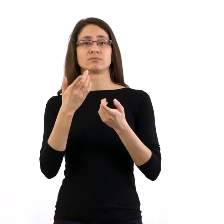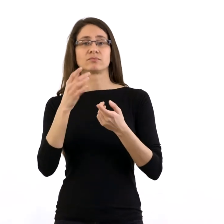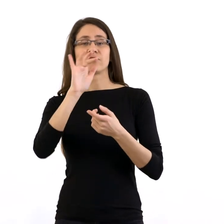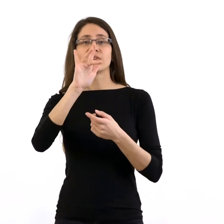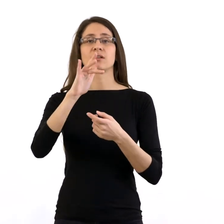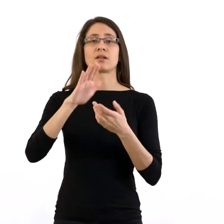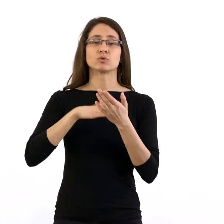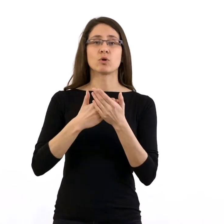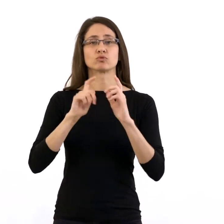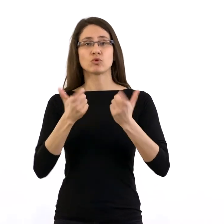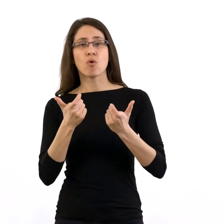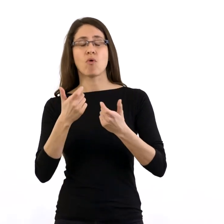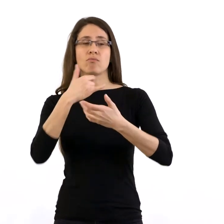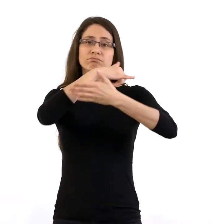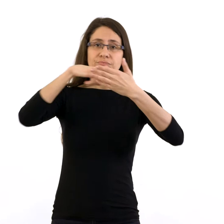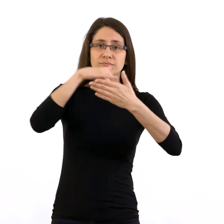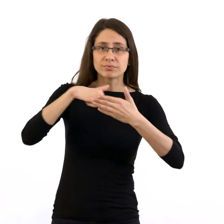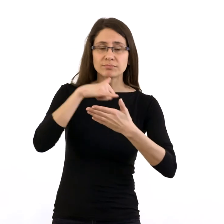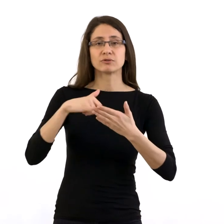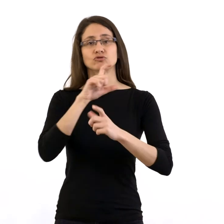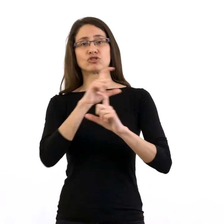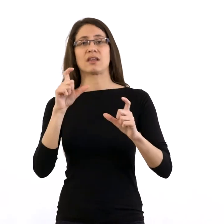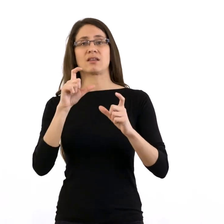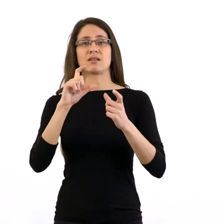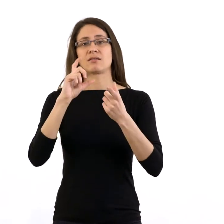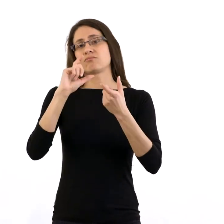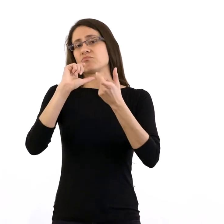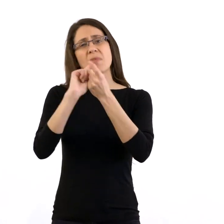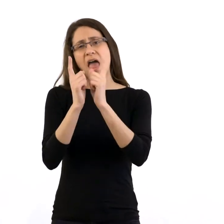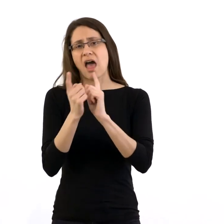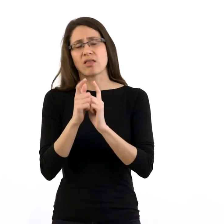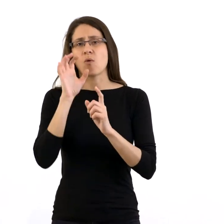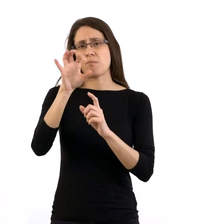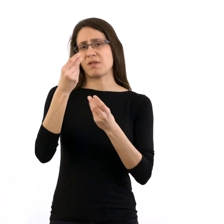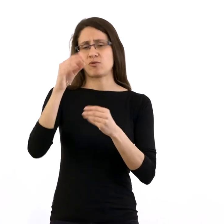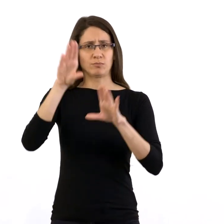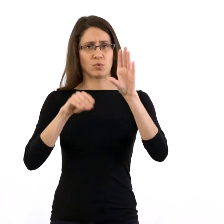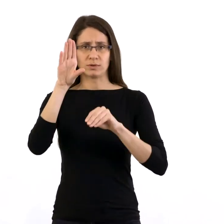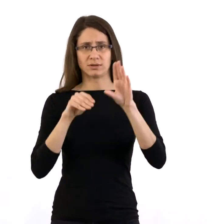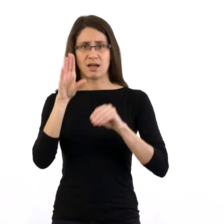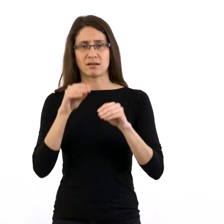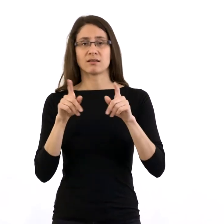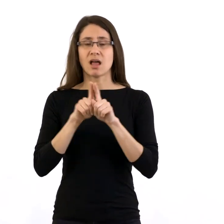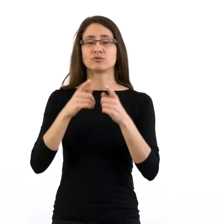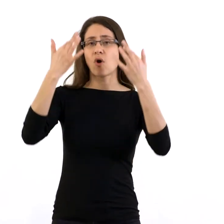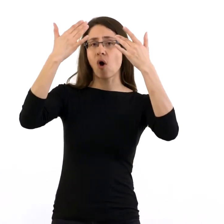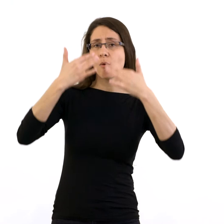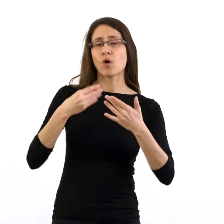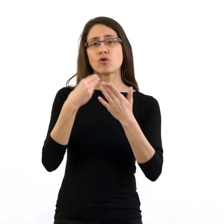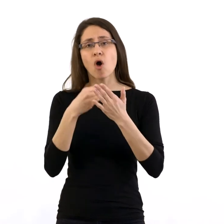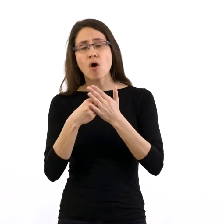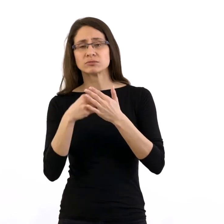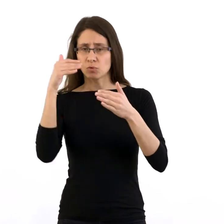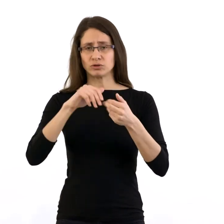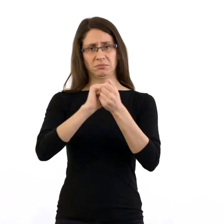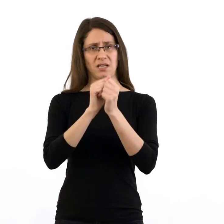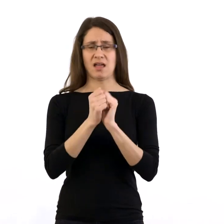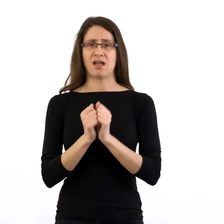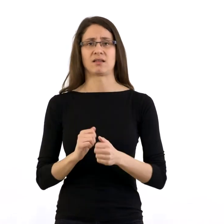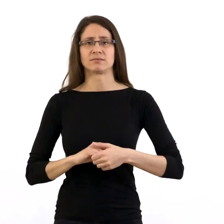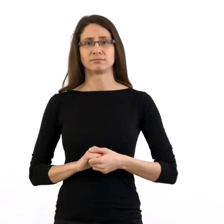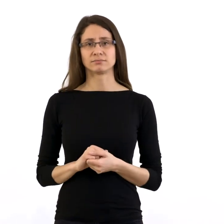(usunięcie/ zmiana pozycji w budżecie, zmiana sposobu wyliczania wskazanego kosztu itd.).